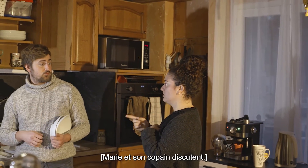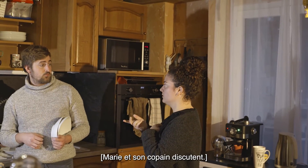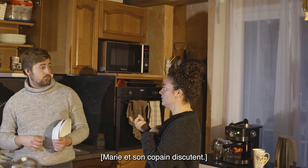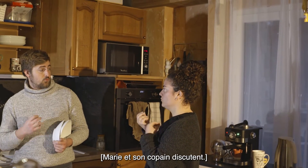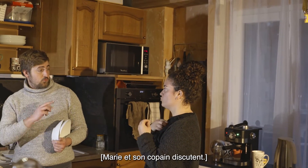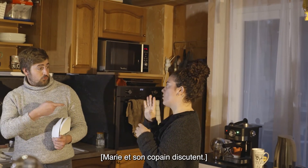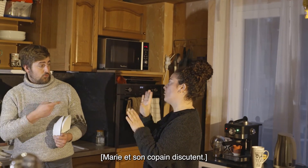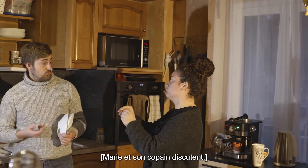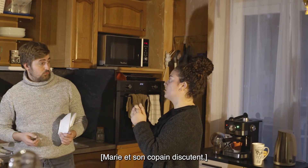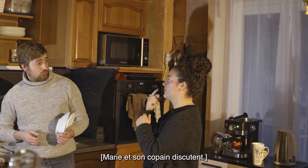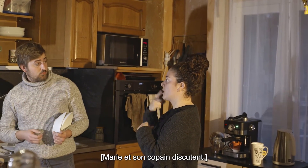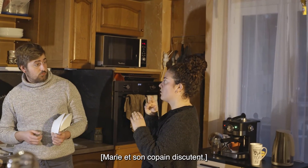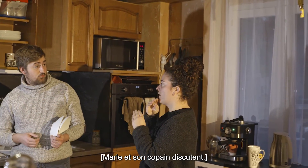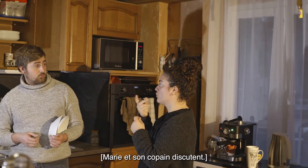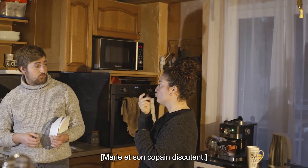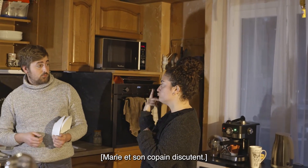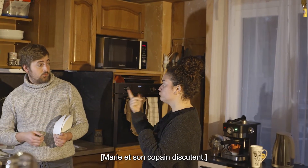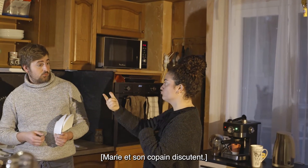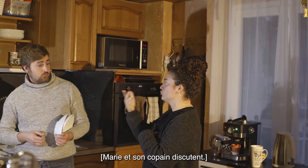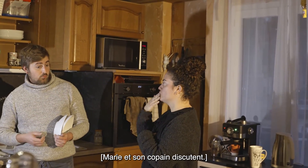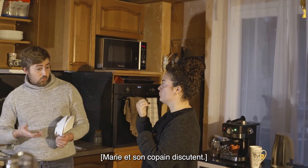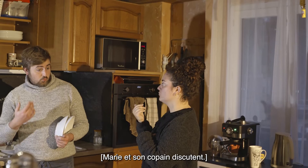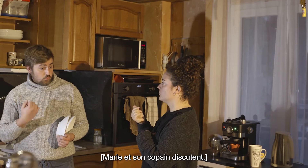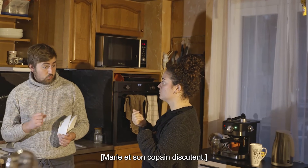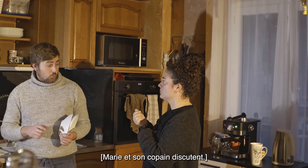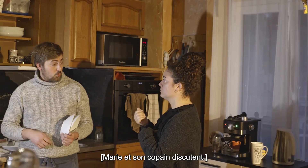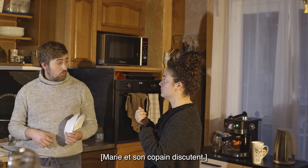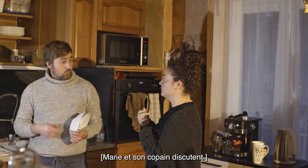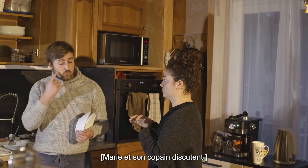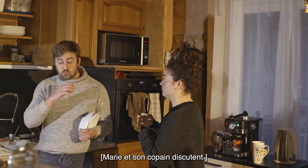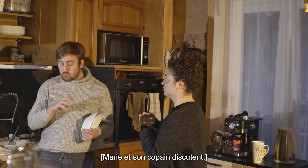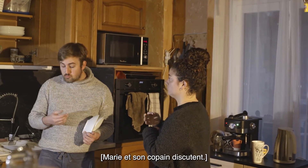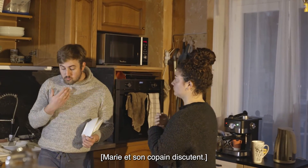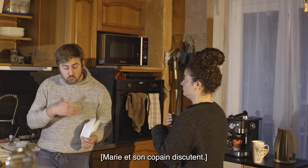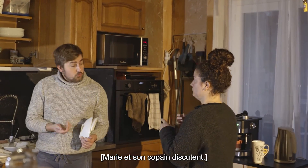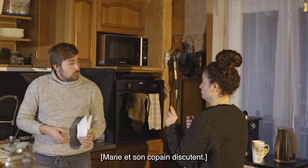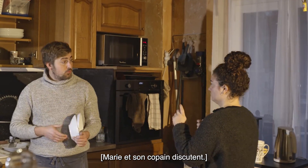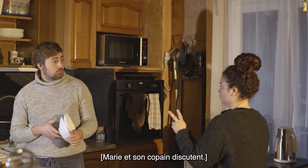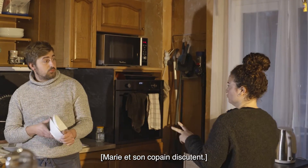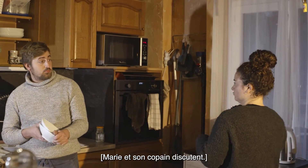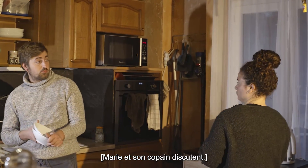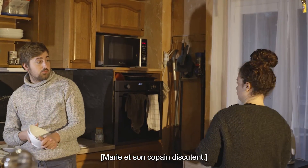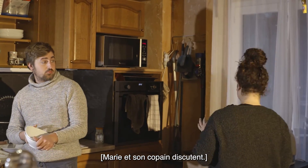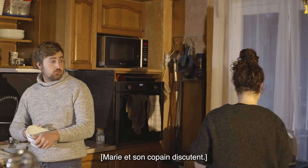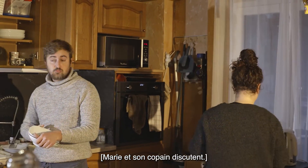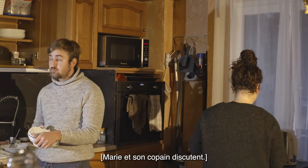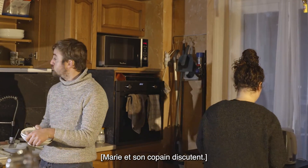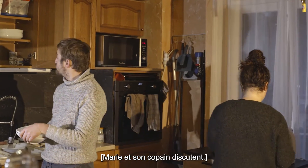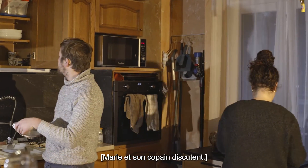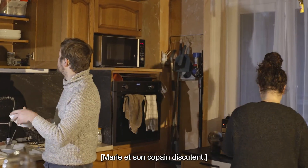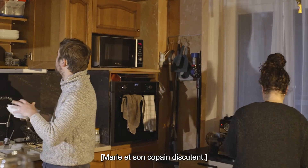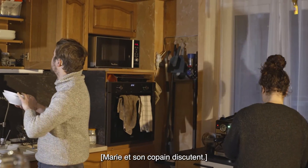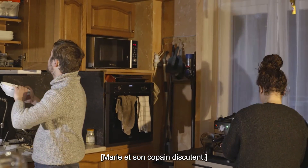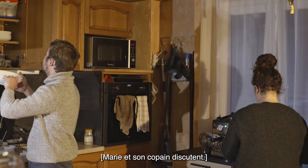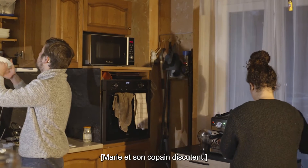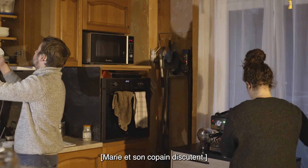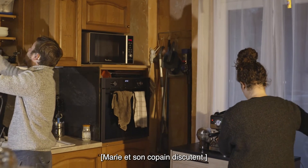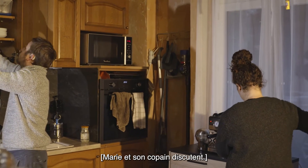[Marie et son copain discutent.]